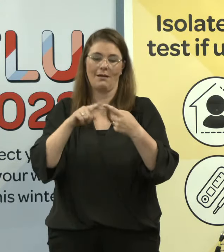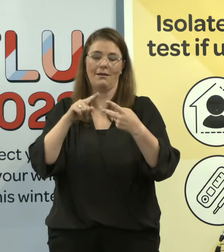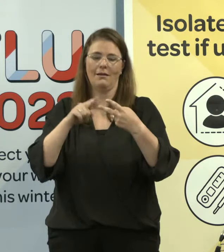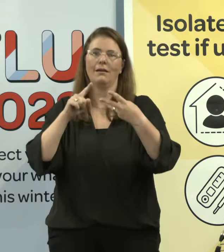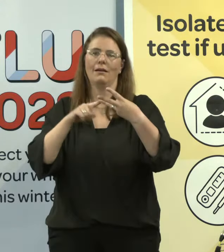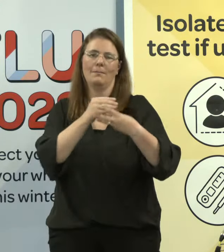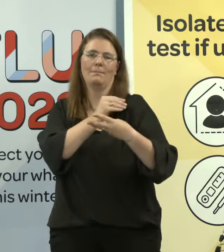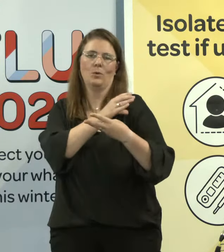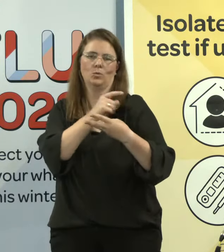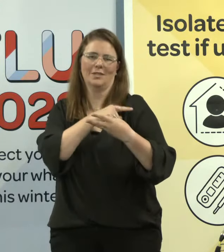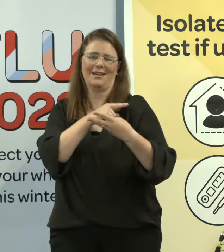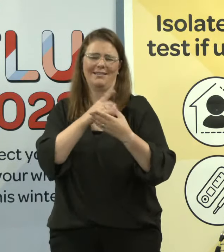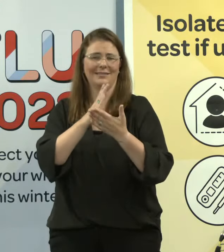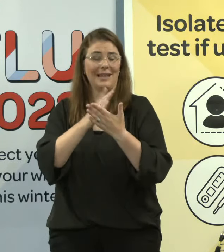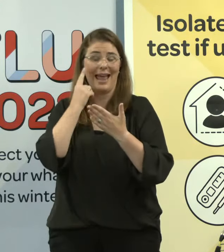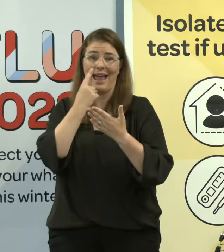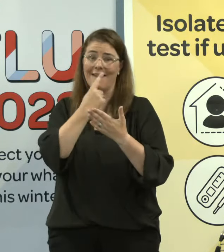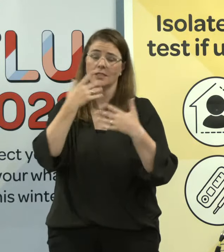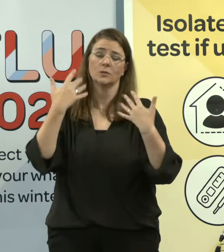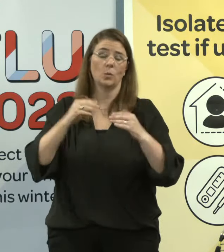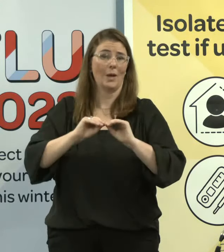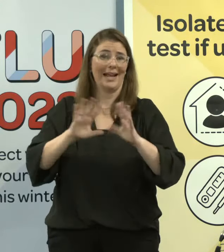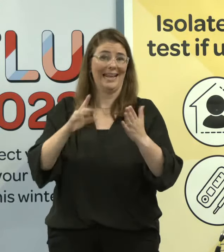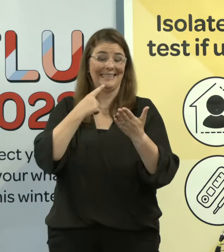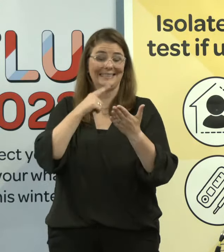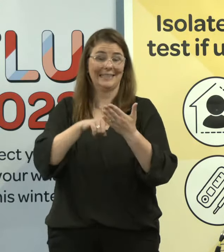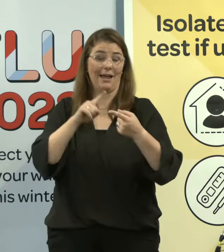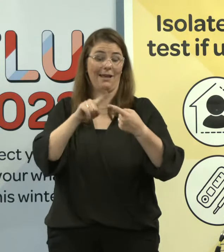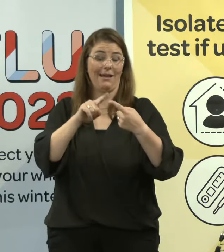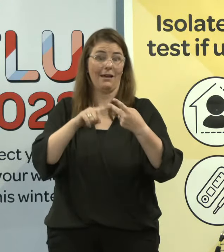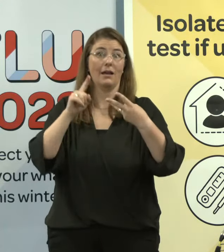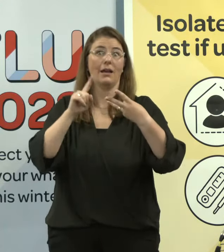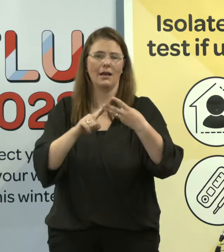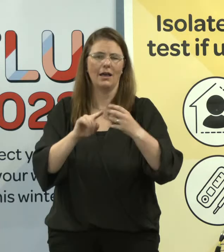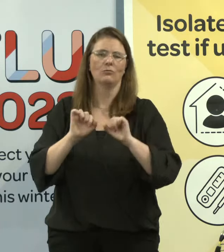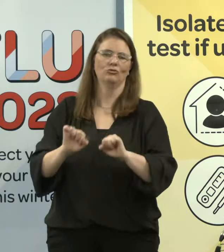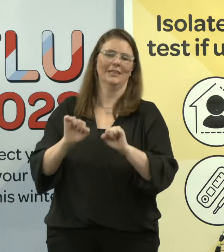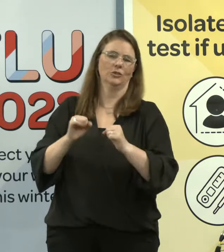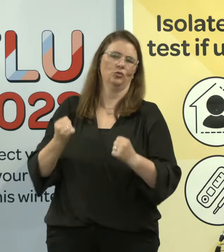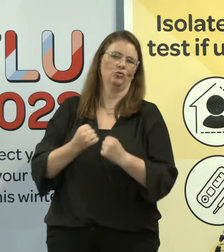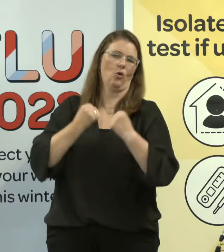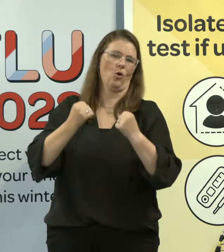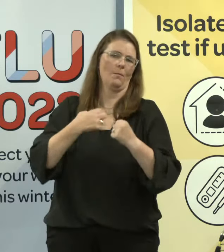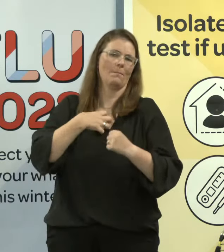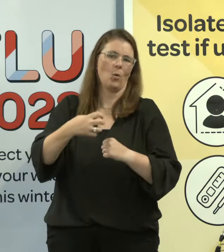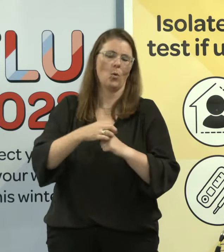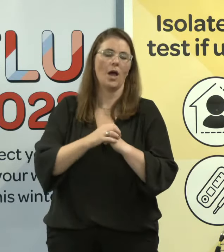mea tuatahi mo era. Na ko te